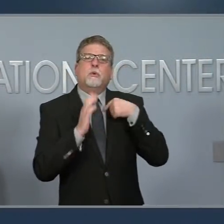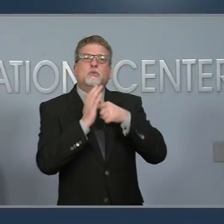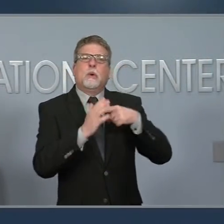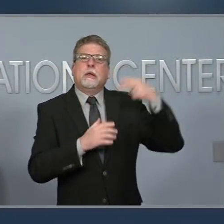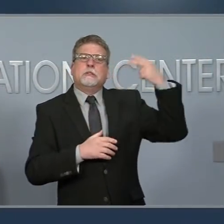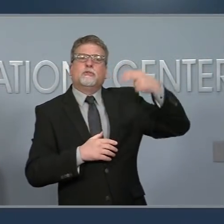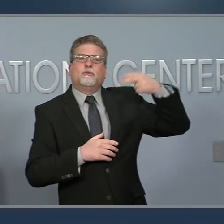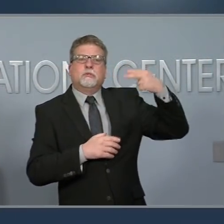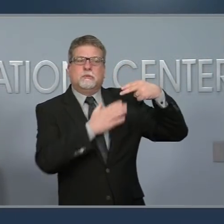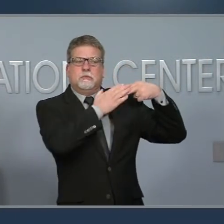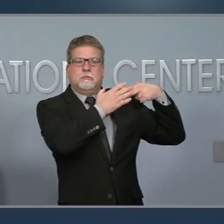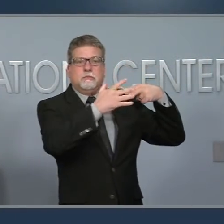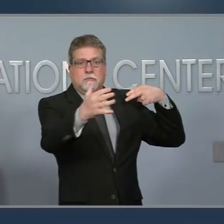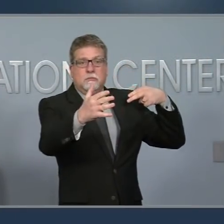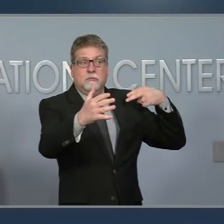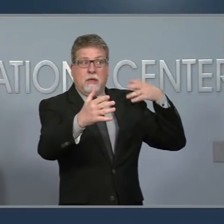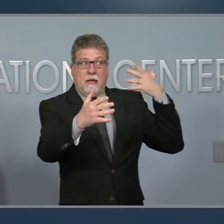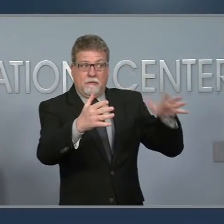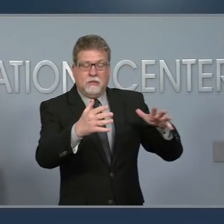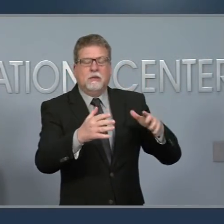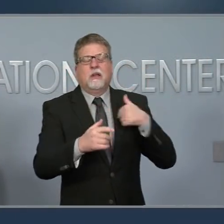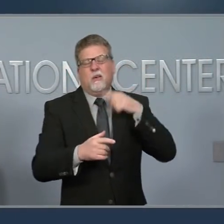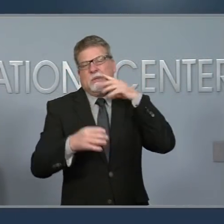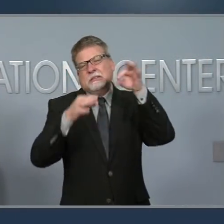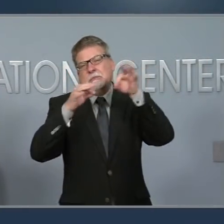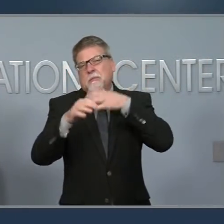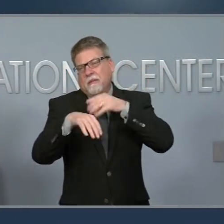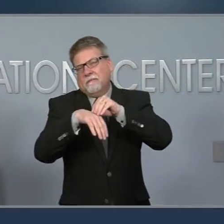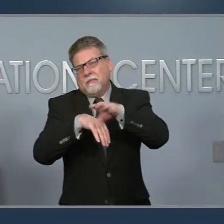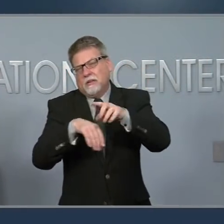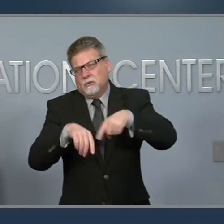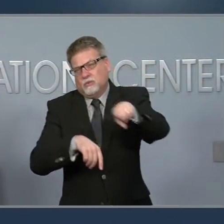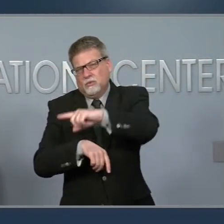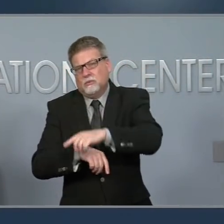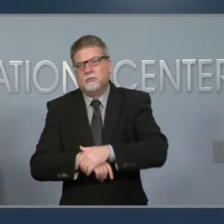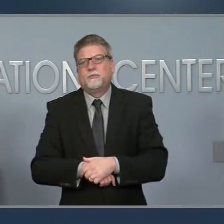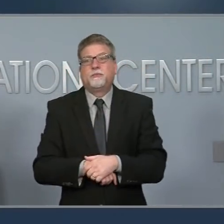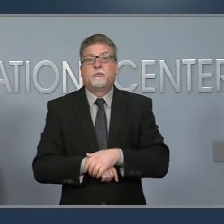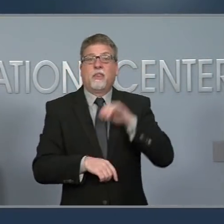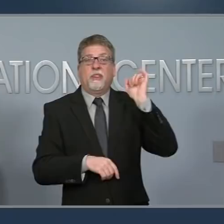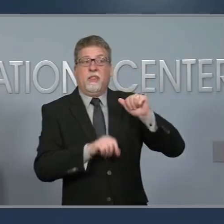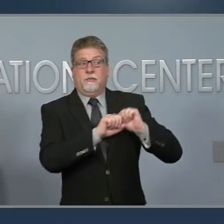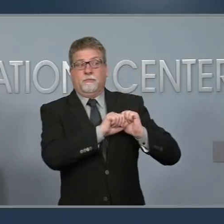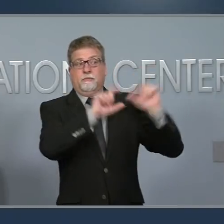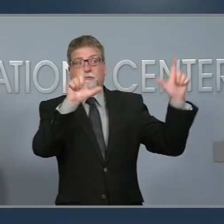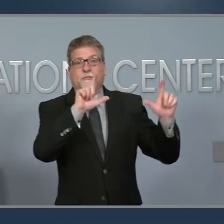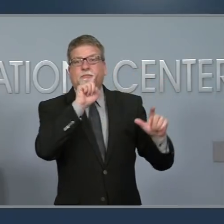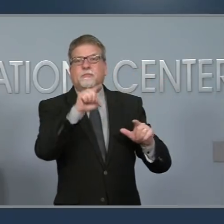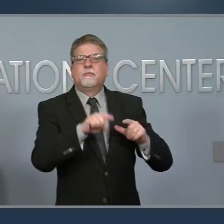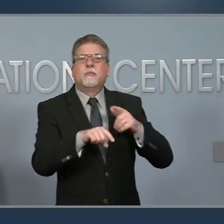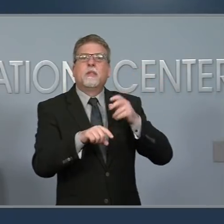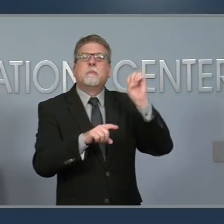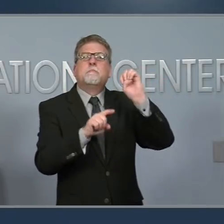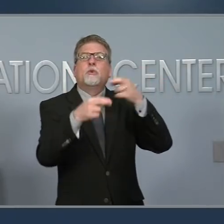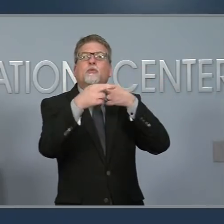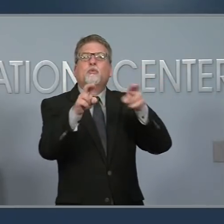Gracias gobernador. Crup y muchas gracias por su liderazgo. Tenemos mucho que cubrir el día